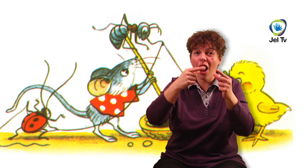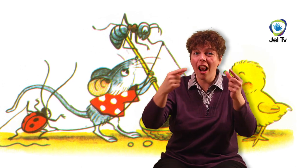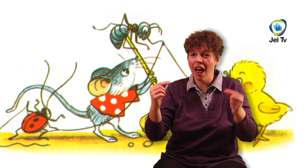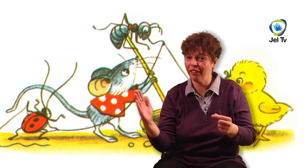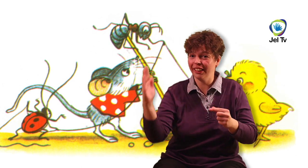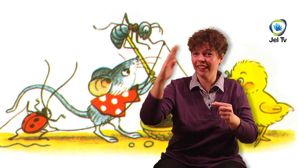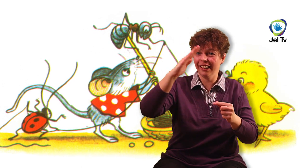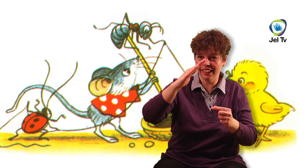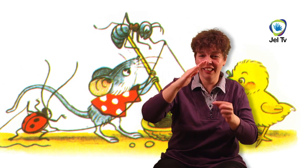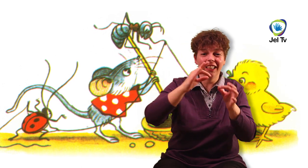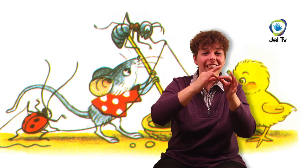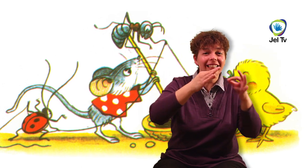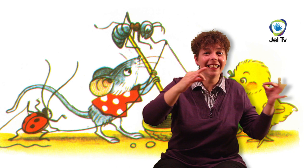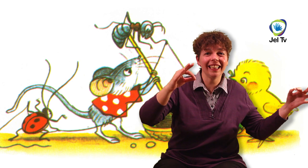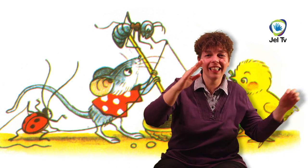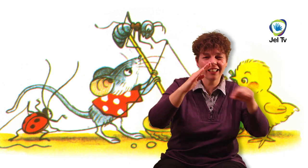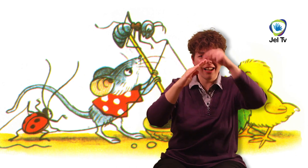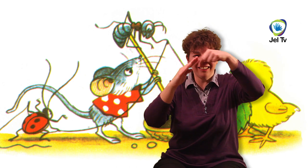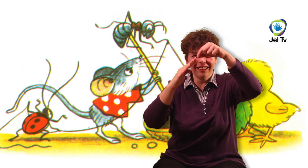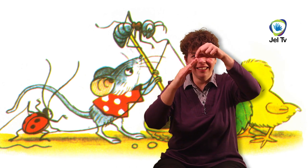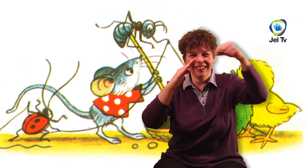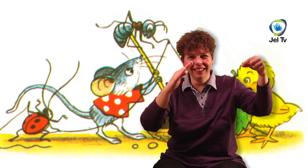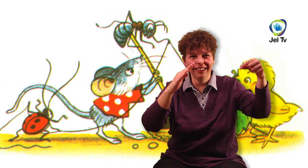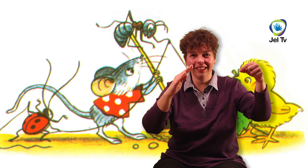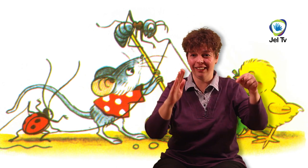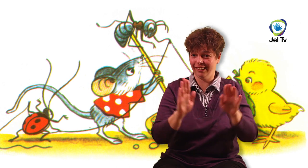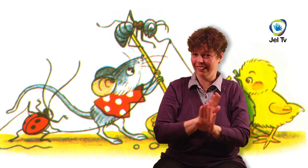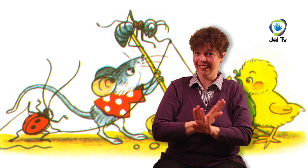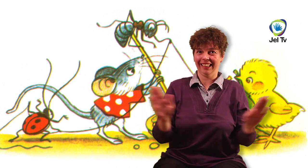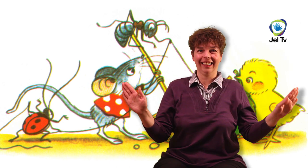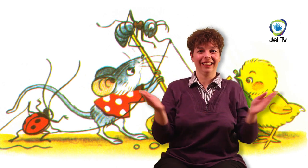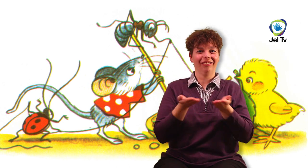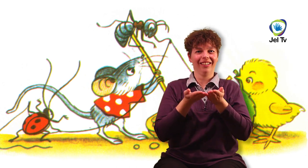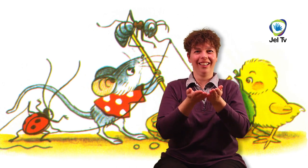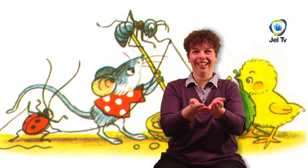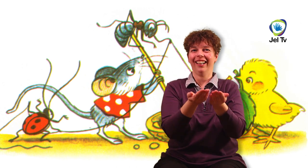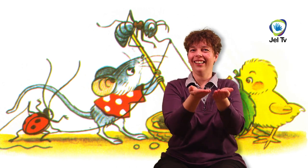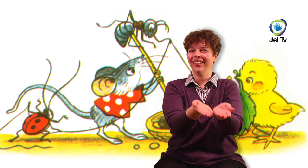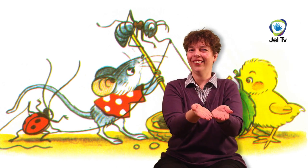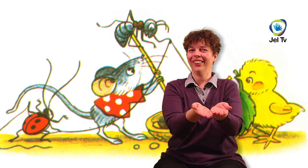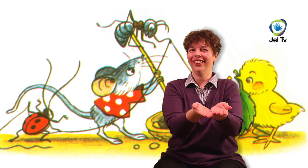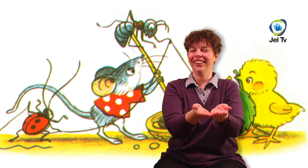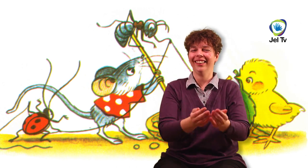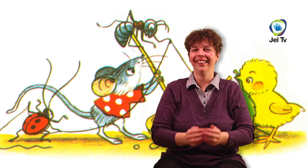a falevelet cérnával hozzákötötték, és máris készen állt a kis hajó.